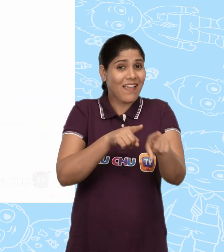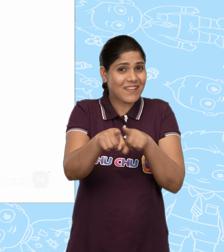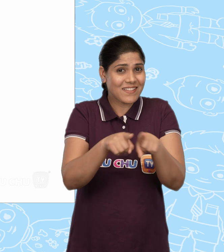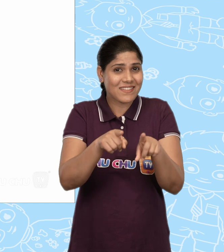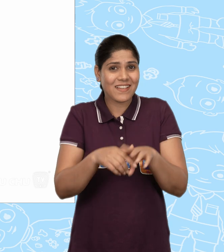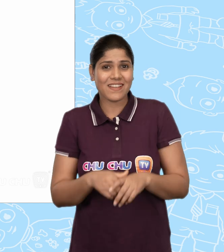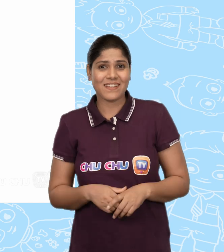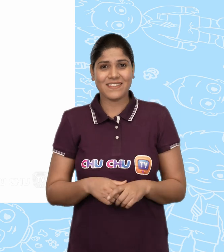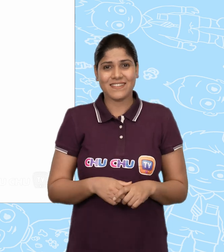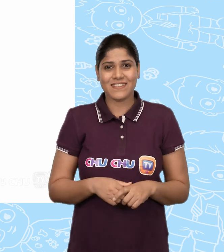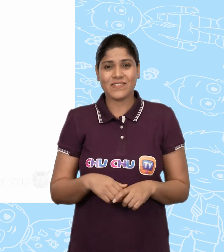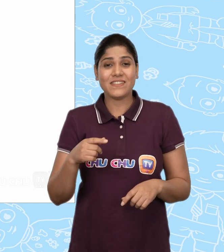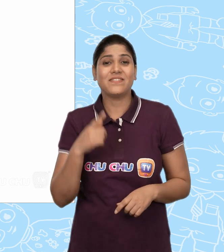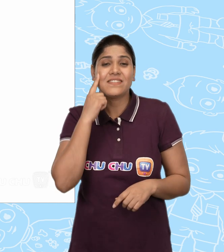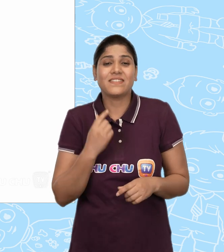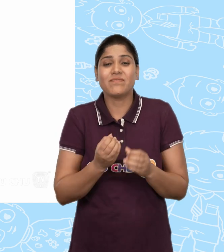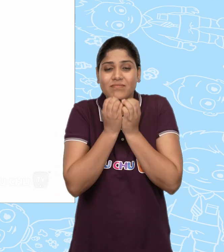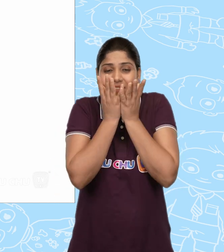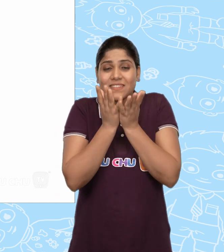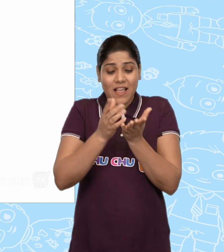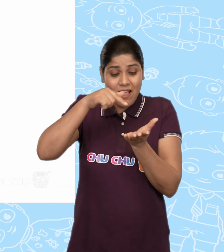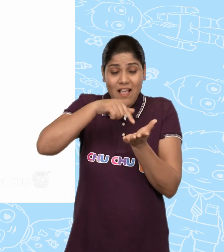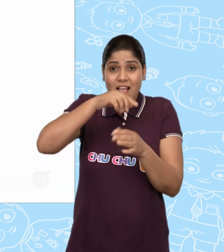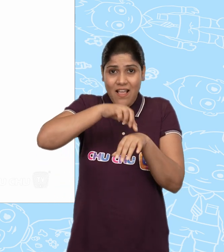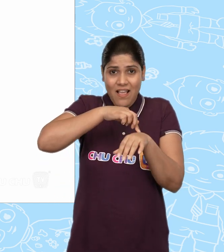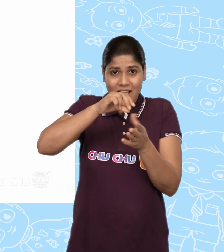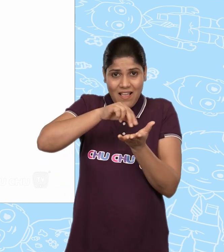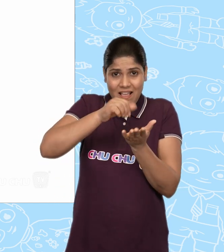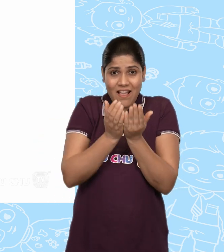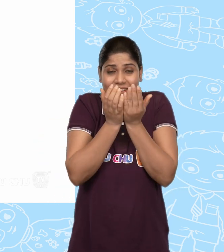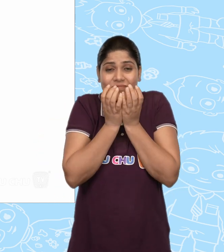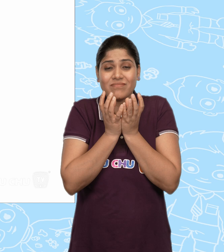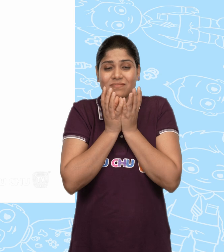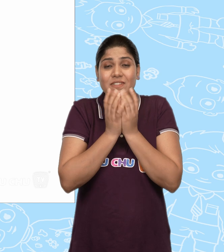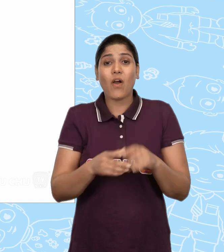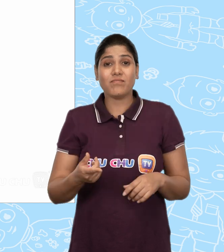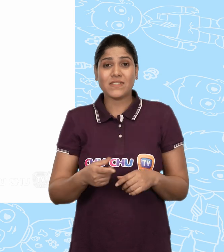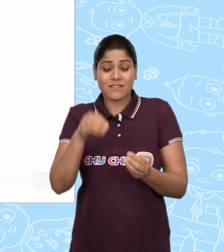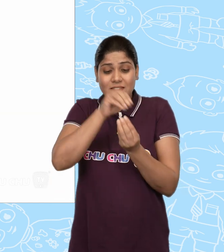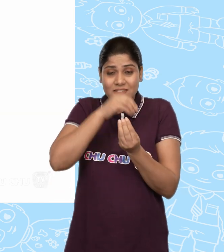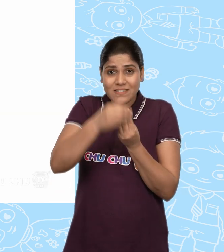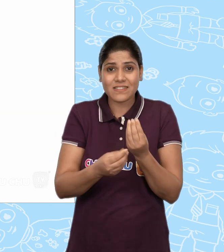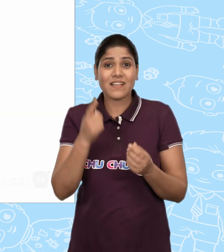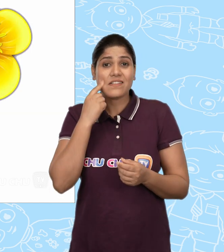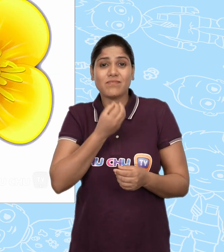जैसे सूरजमुखी केले और बटरकप्स